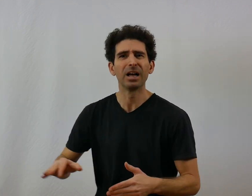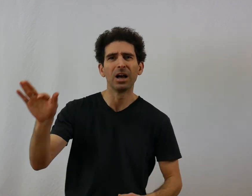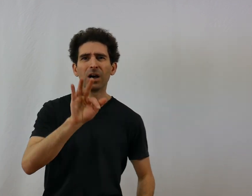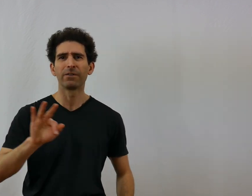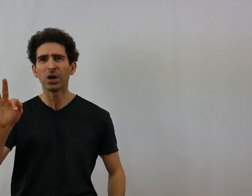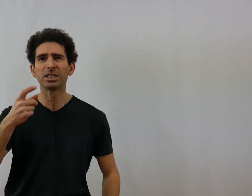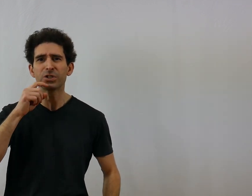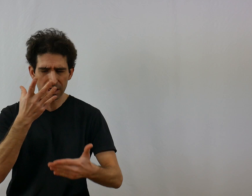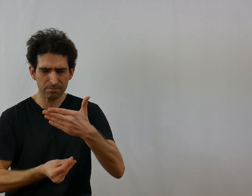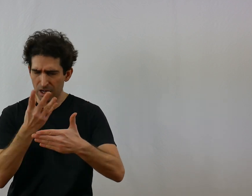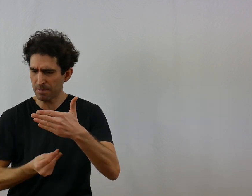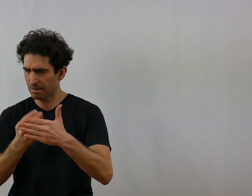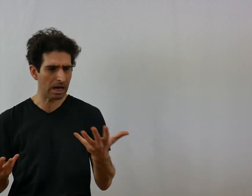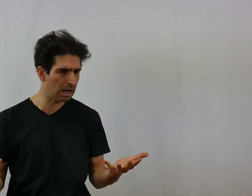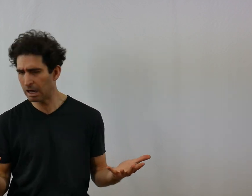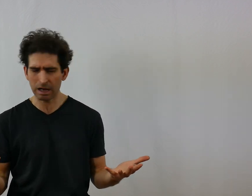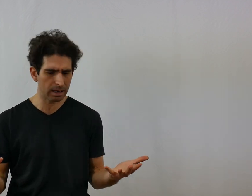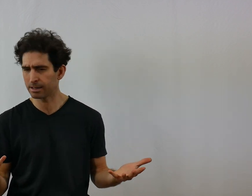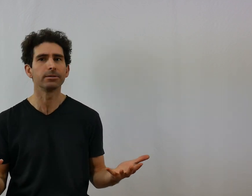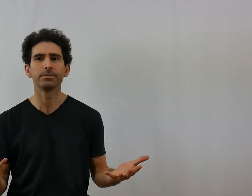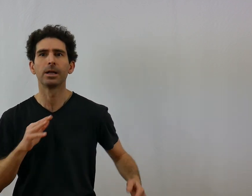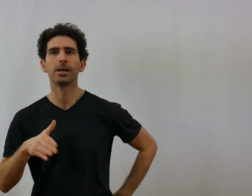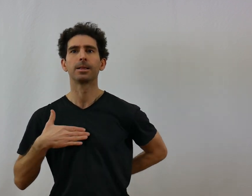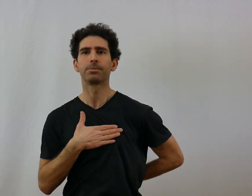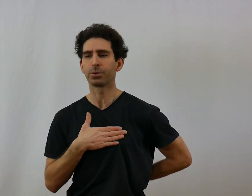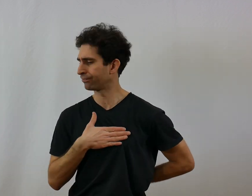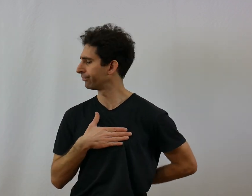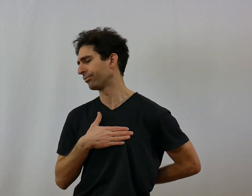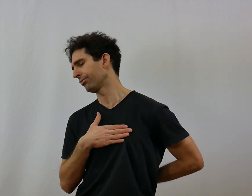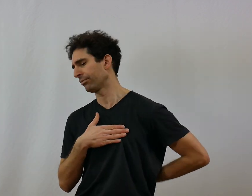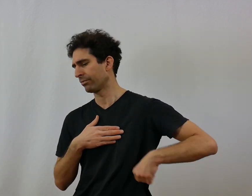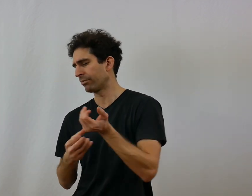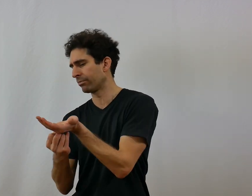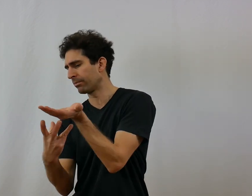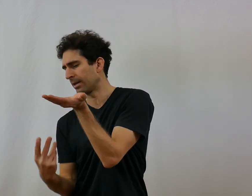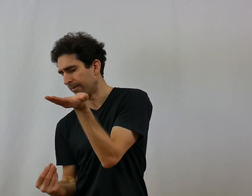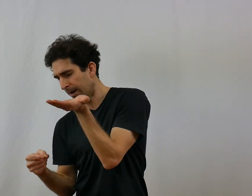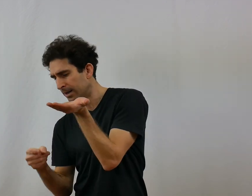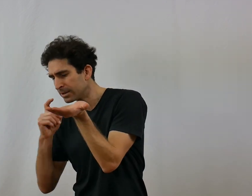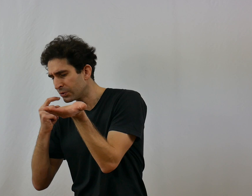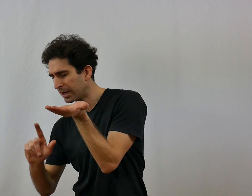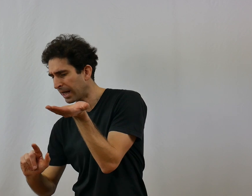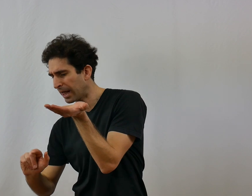La France manque de sucre, que faire ? Napoléon 1er remarque que la betterave sucrière contient du sucre